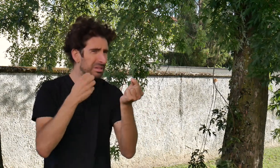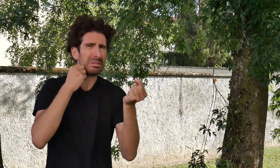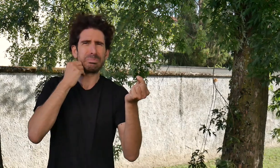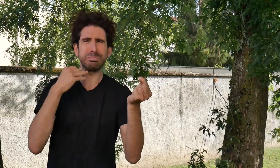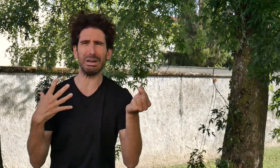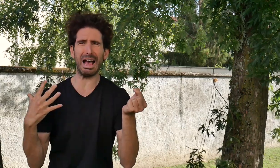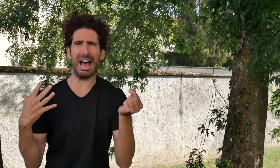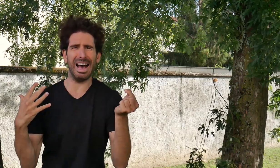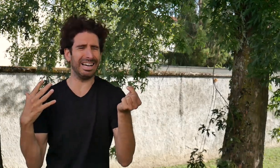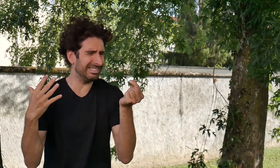Un cheveu blanc ?!